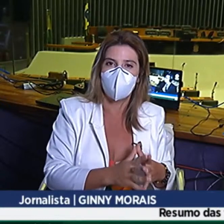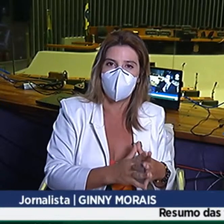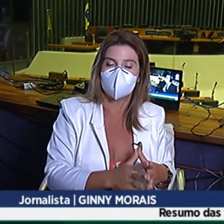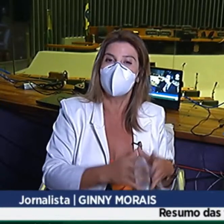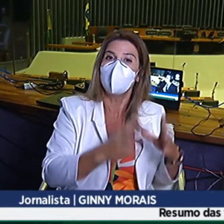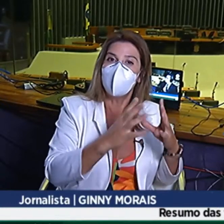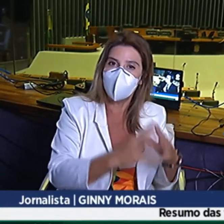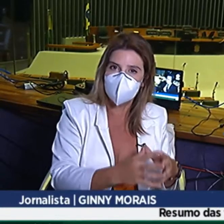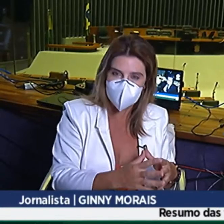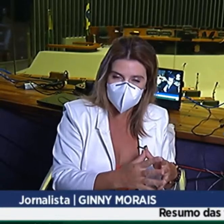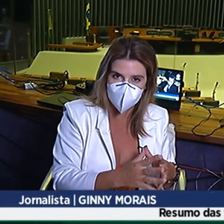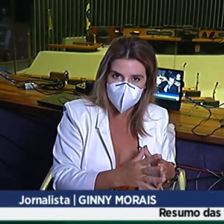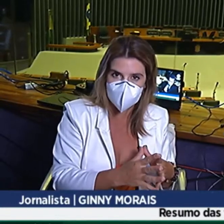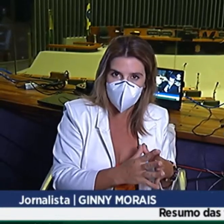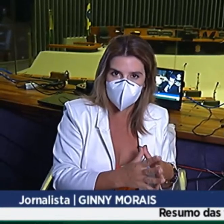AÇÃO JUDICIAL ERRADA. PODEM RESPONDER A PROCESSOS? SIM.